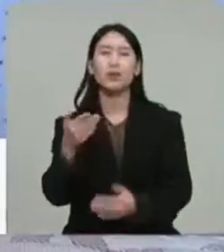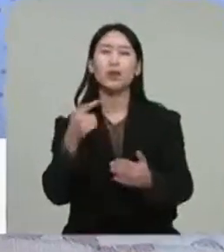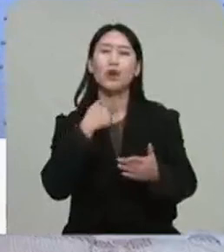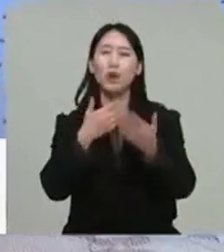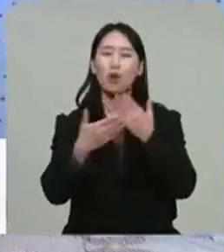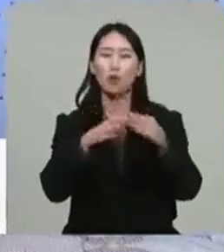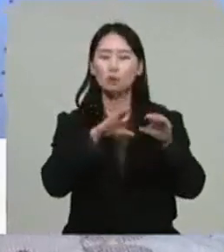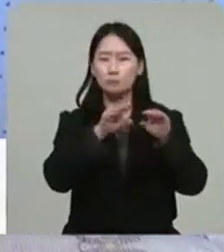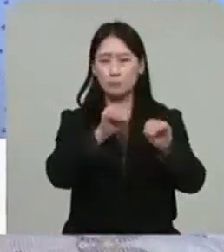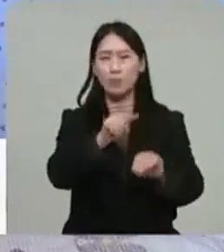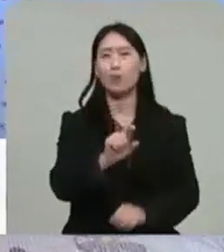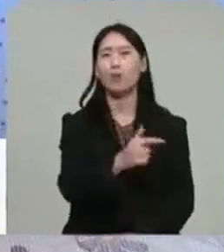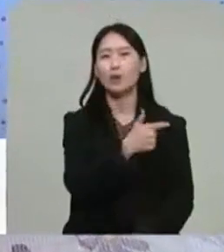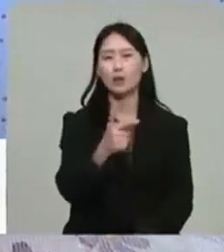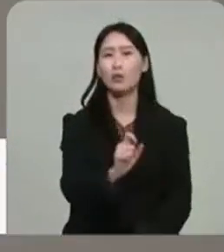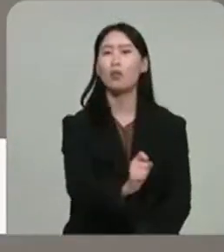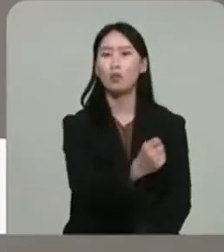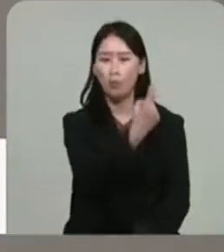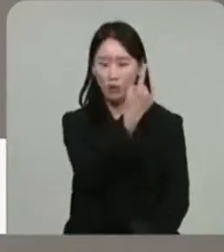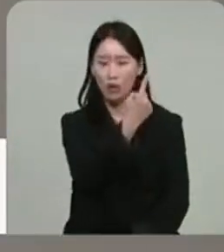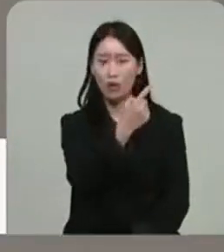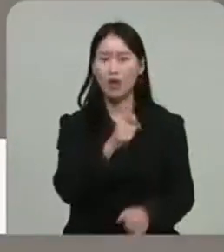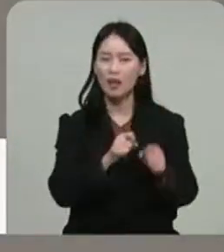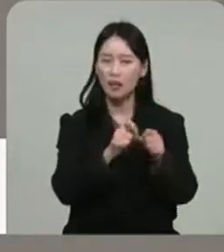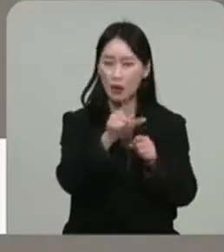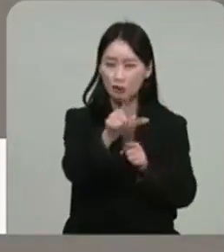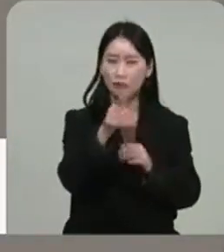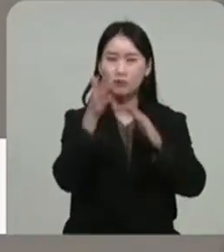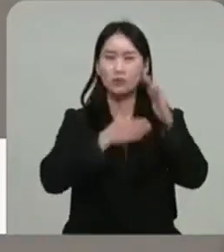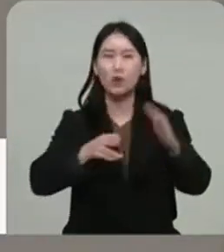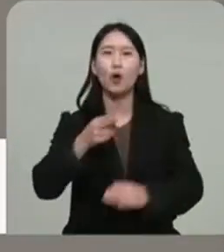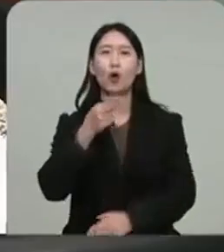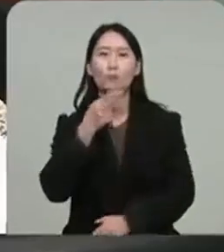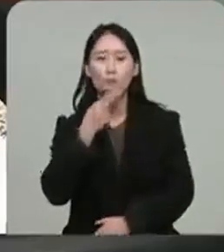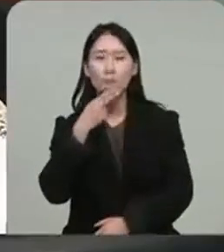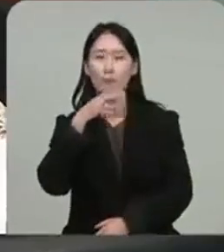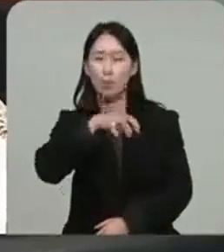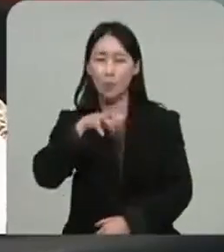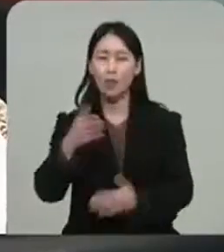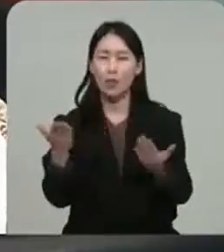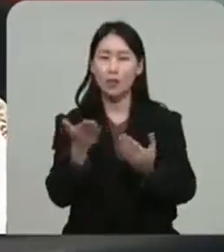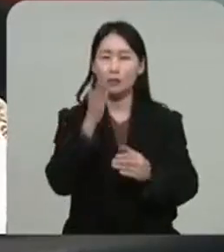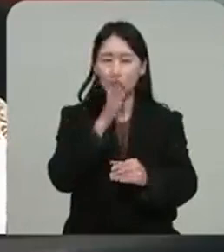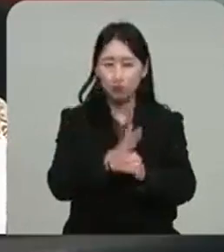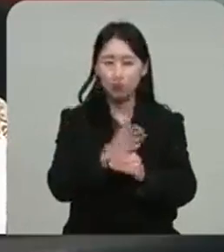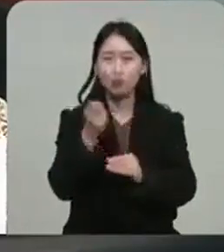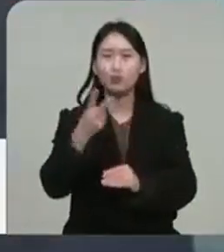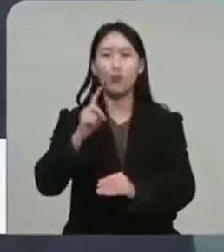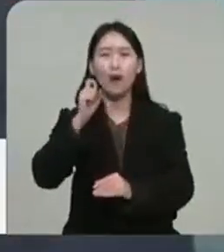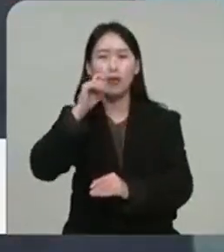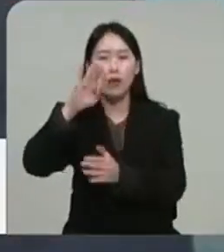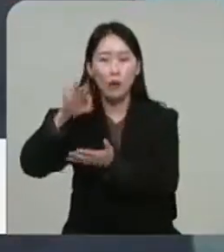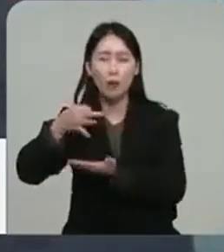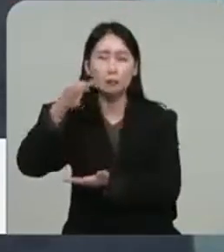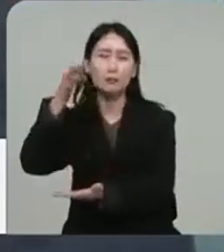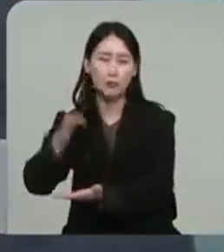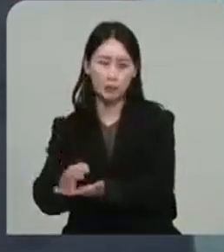여성 일자리 상당수가 영세 업체 와 비정규직에 집중돼 있고 저임금 문제가 심각하다는 점도 이유로 들고 있습니다.